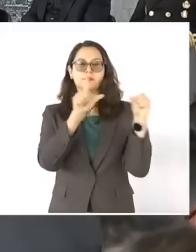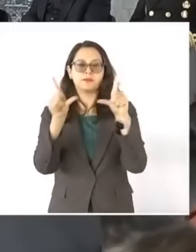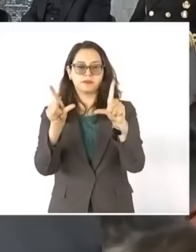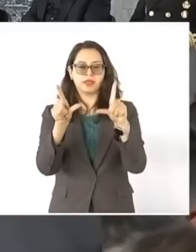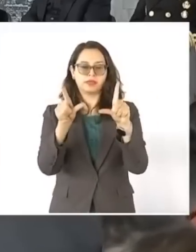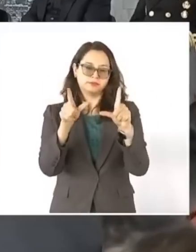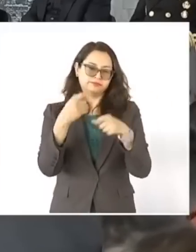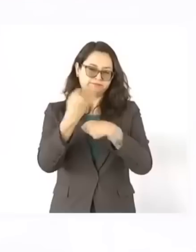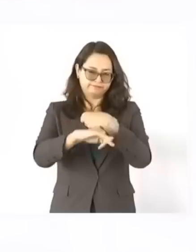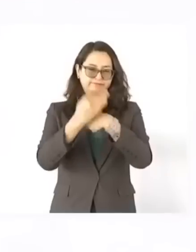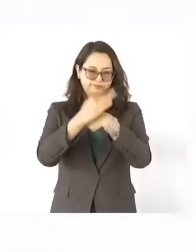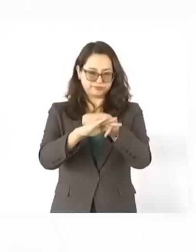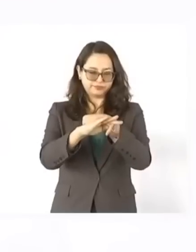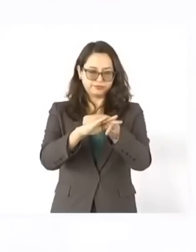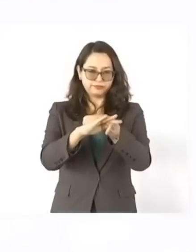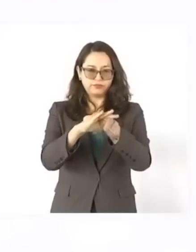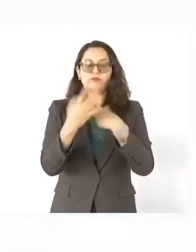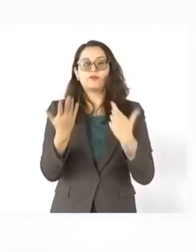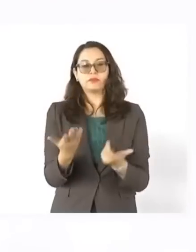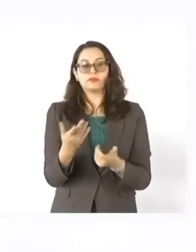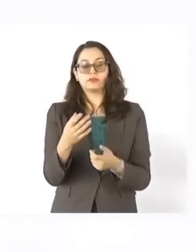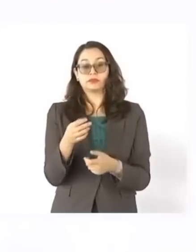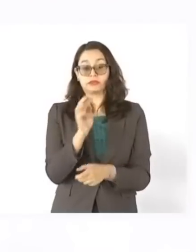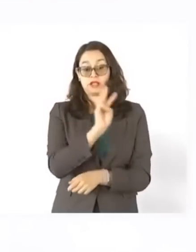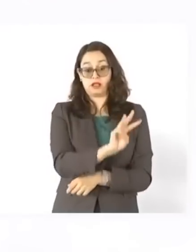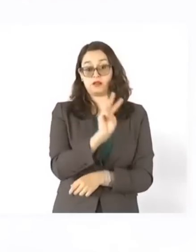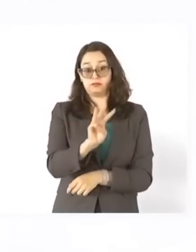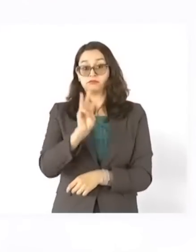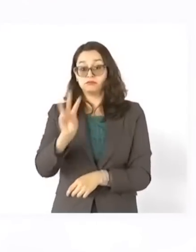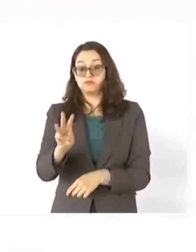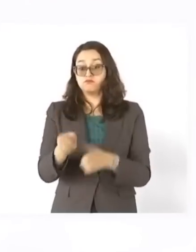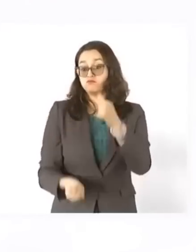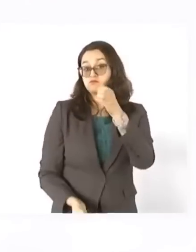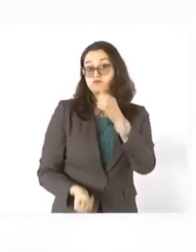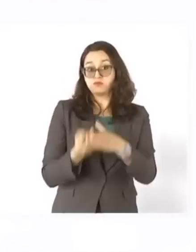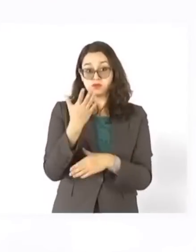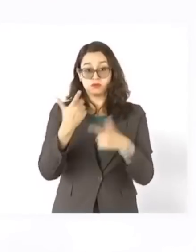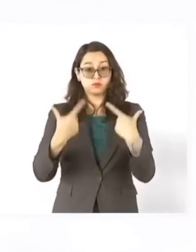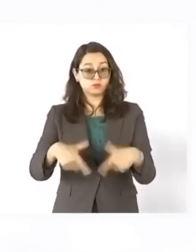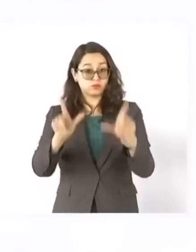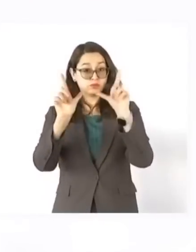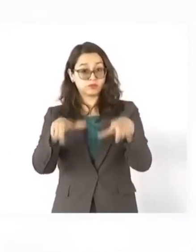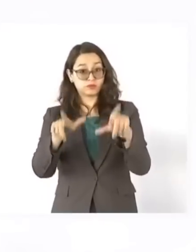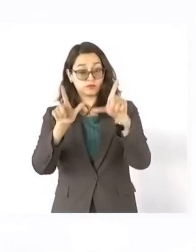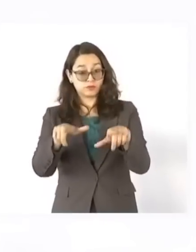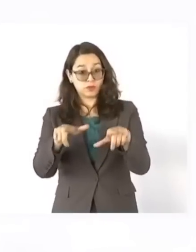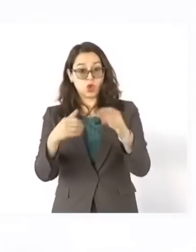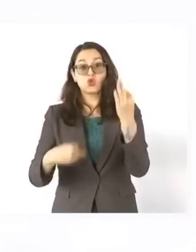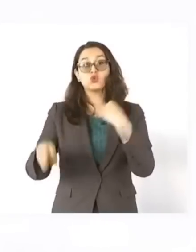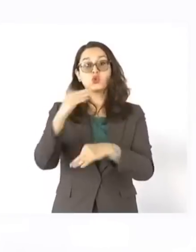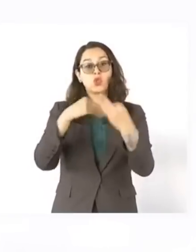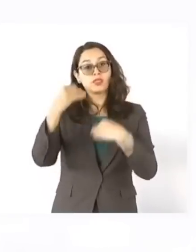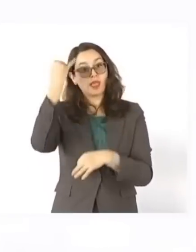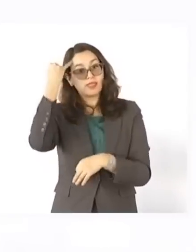hoy en un sitio de internet que se incorporen todas las ideas y todos los grupos de trabajo